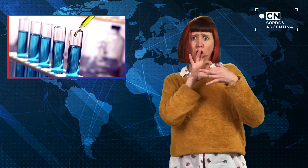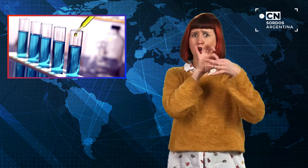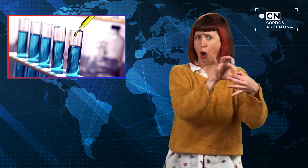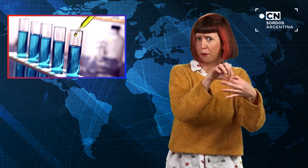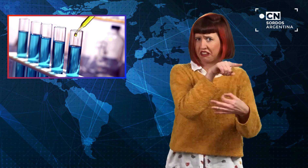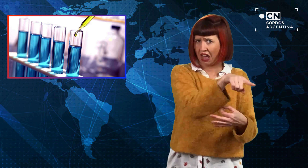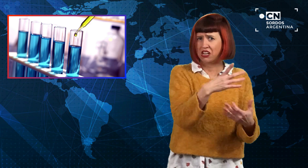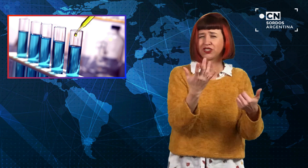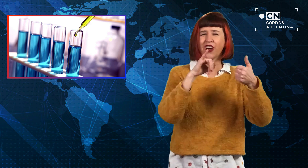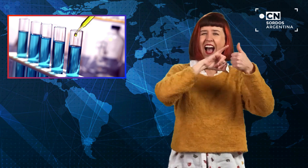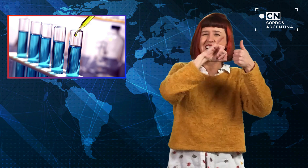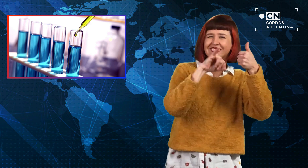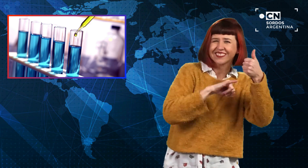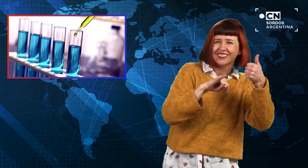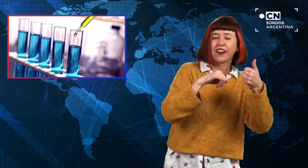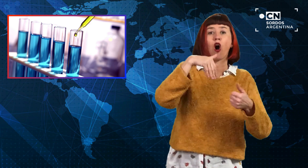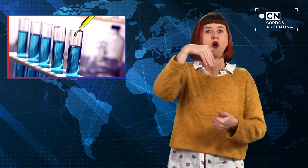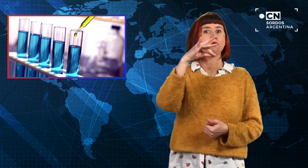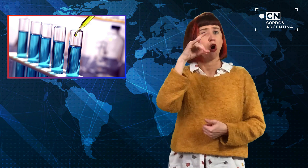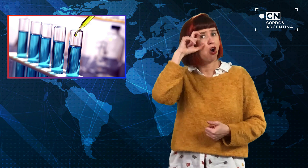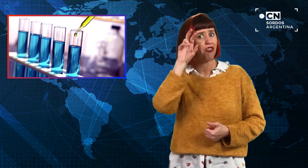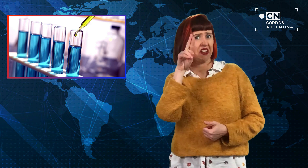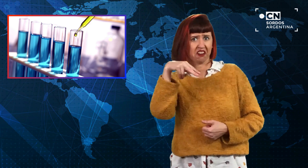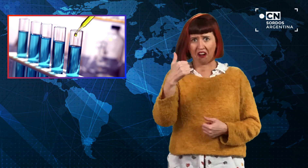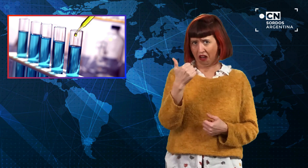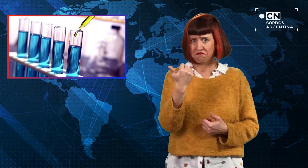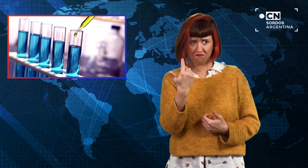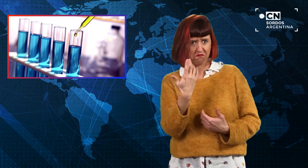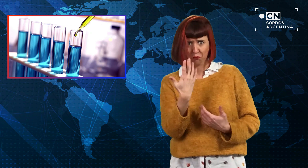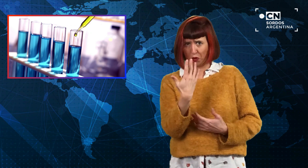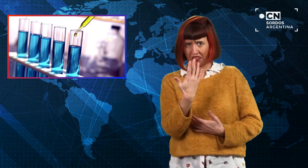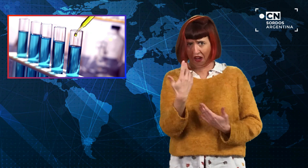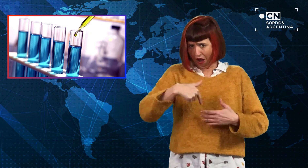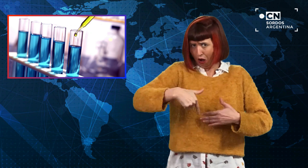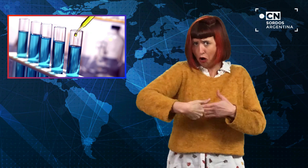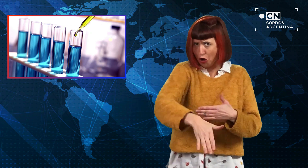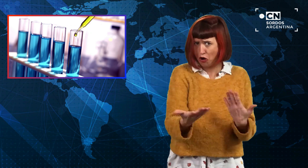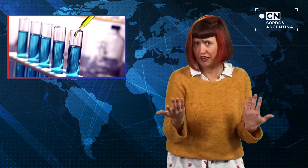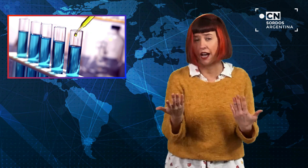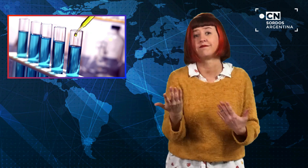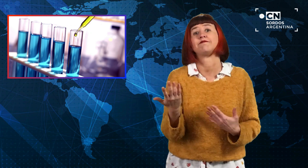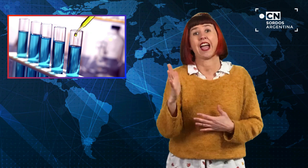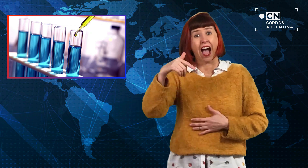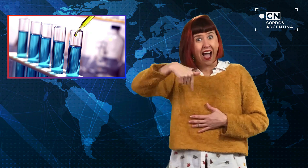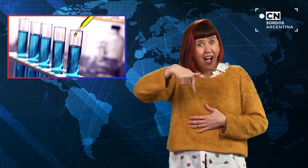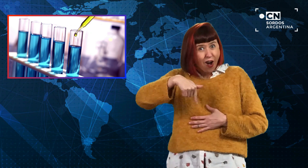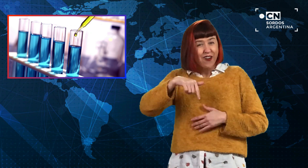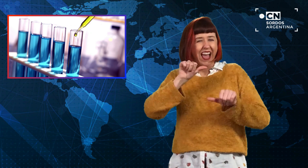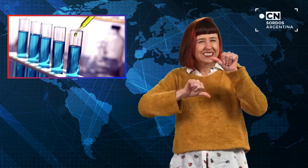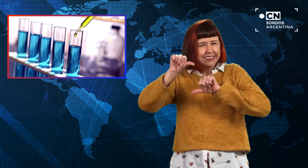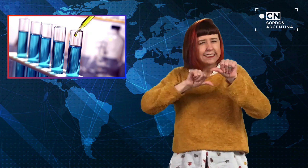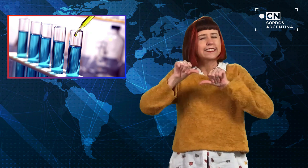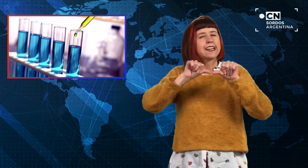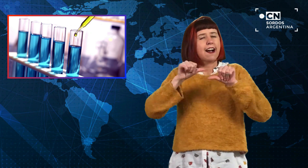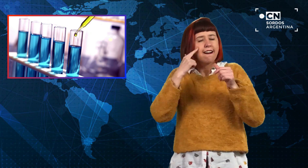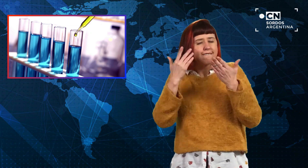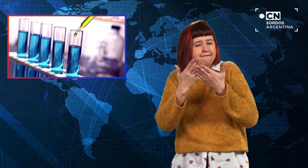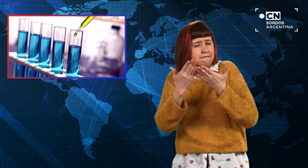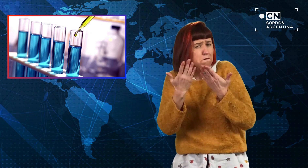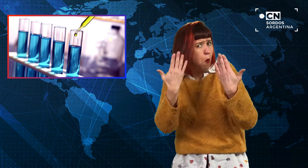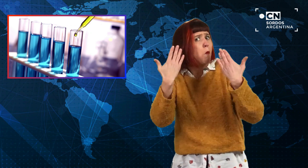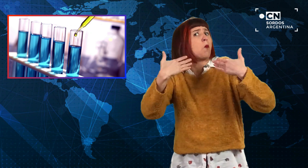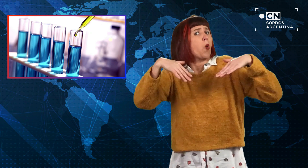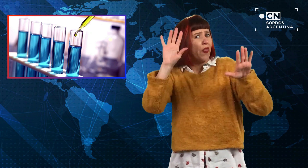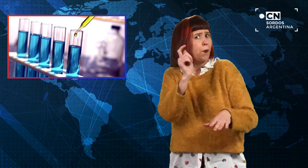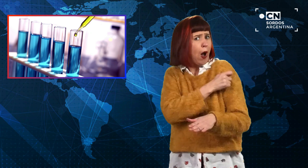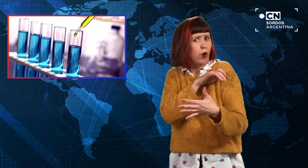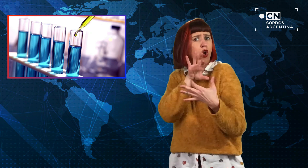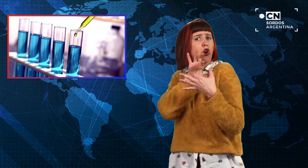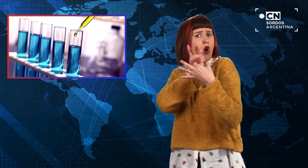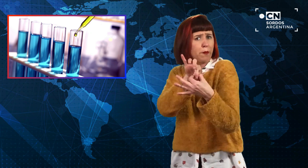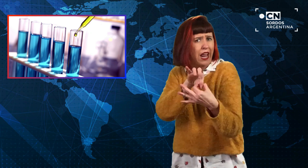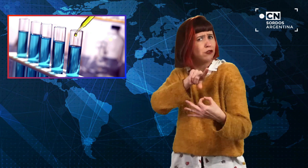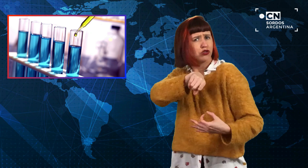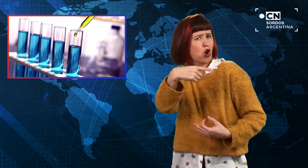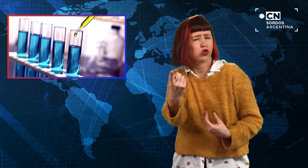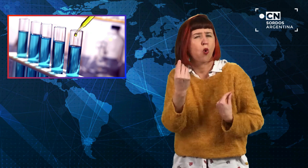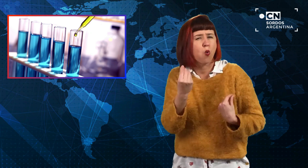con AstraZeneca o Moderna por ahora, se están realizando estudios